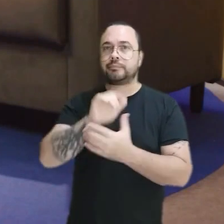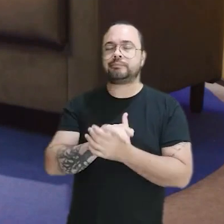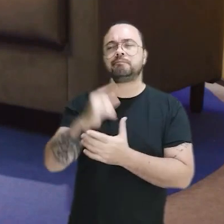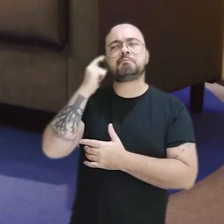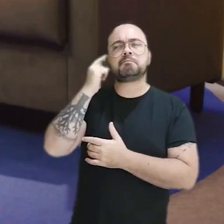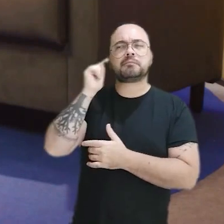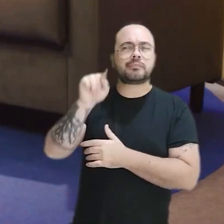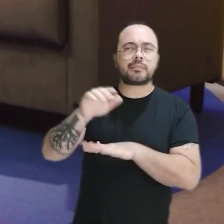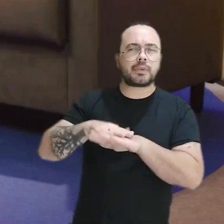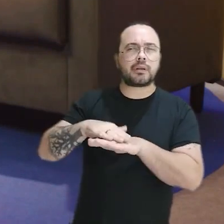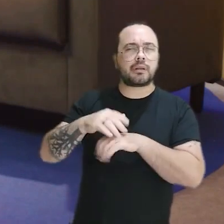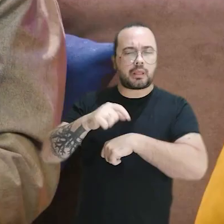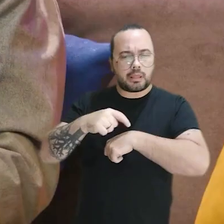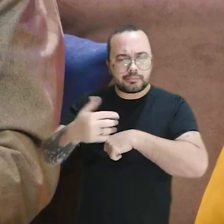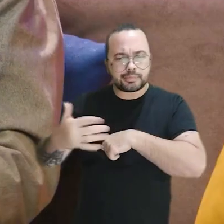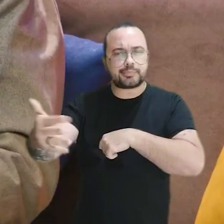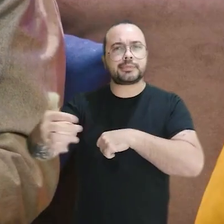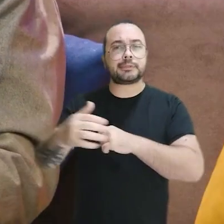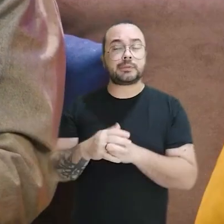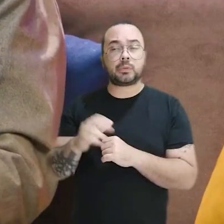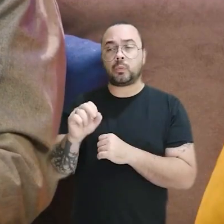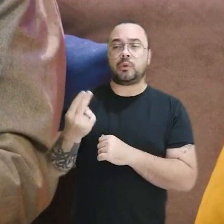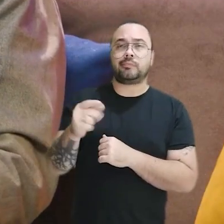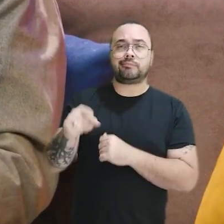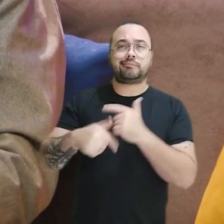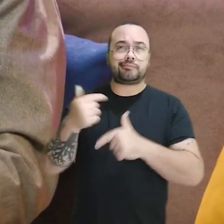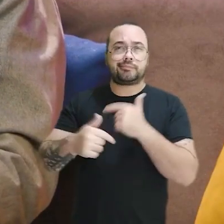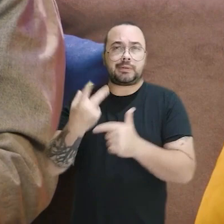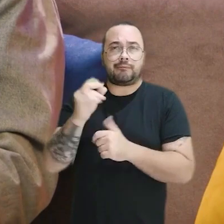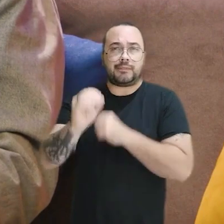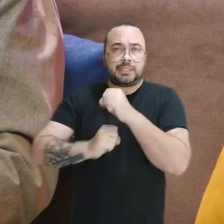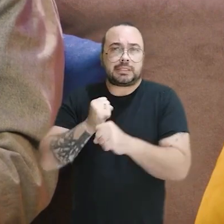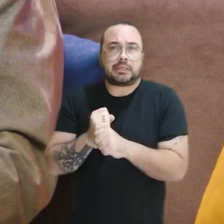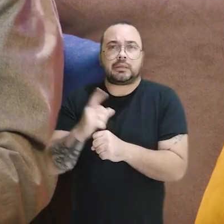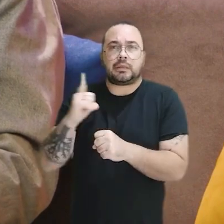em fazer coisas que vão durar um pouco mais. Porque se não, você vai trabalhar 20 anos e o que você vai ter é um monte de link.